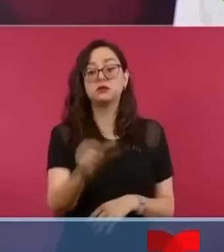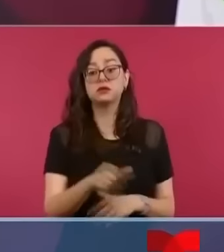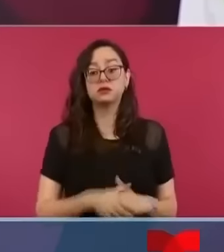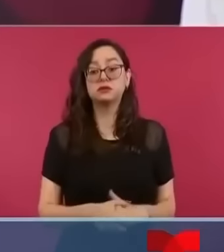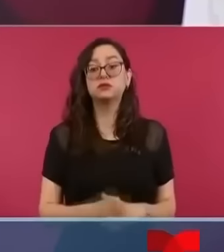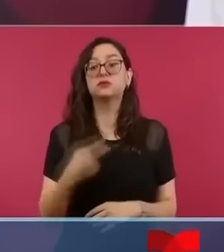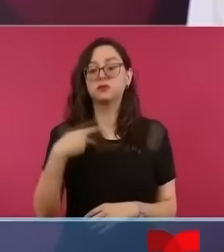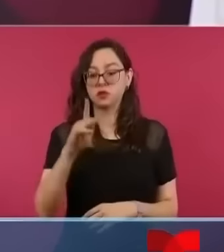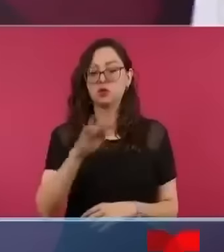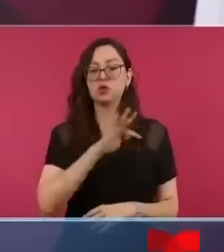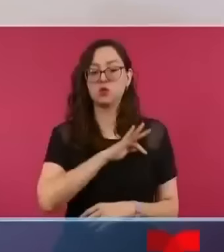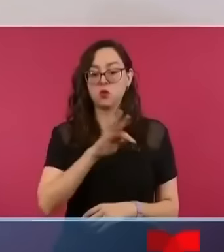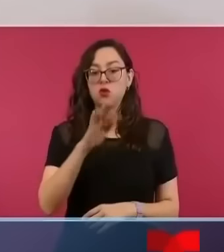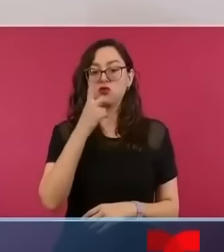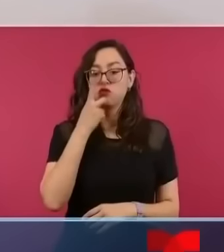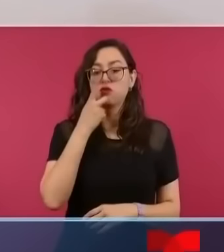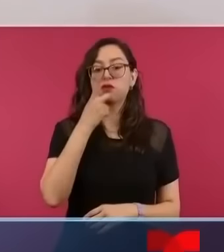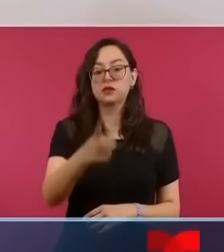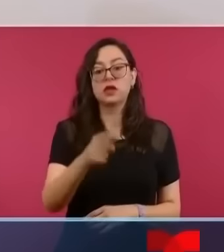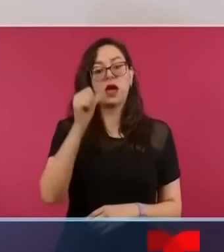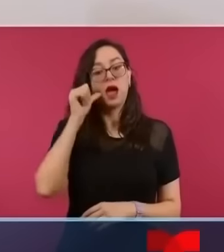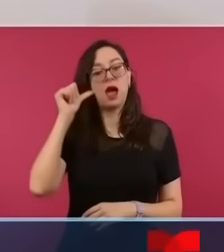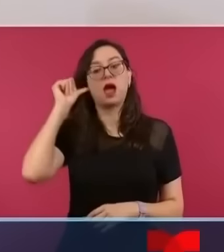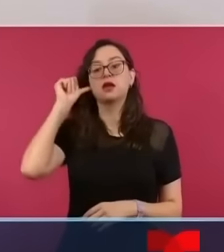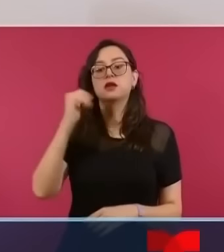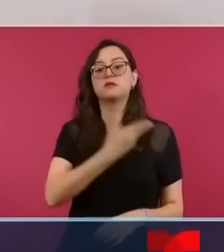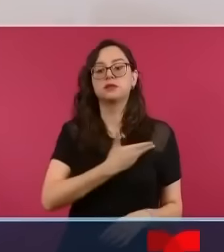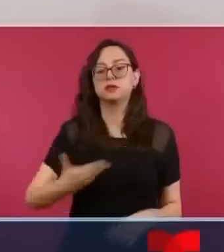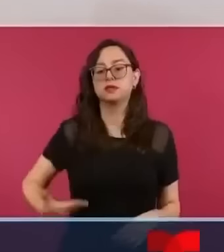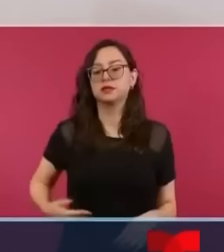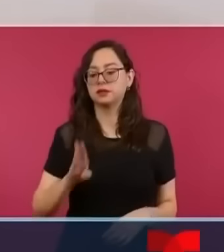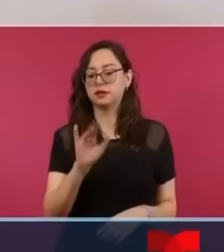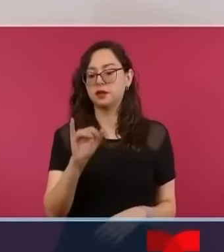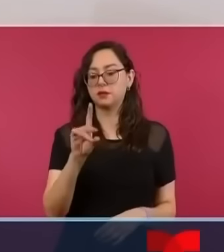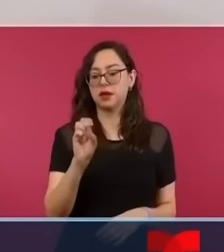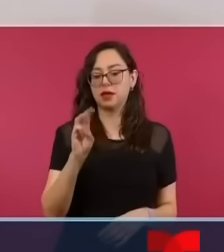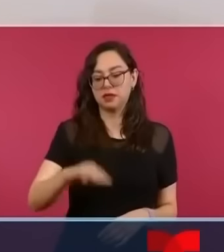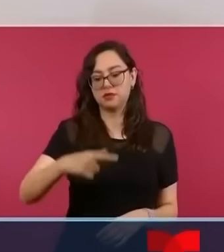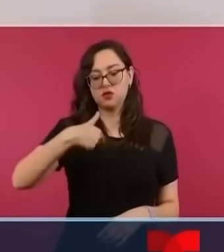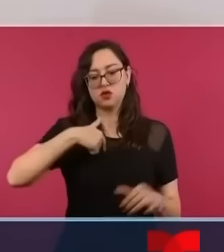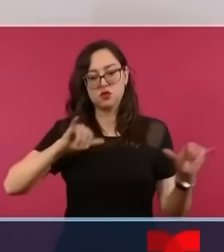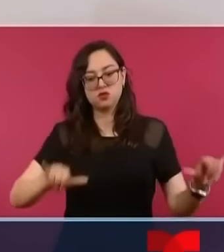MIGRATORIOS LEGALMENTE PUEDAN L LLEGAR A LOS ESTADOS UNID. ESTE PUEDO INFORMARLES QUE